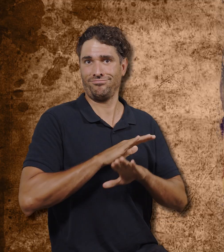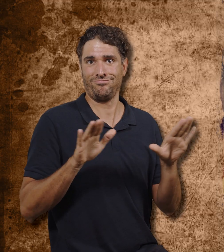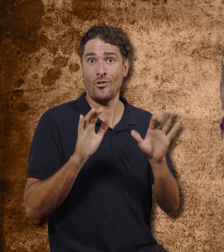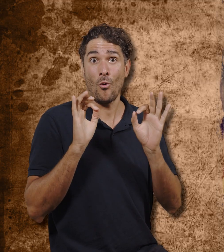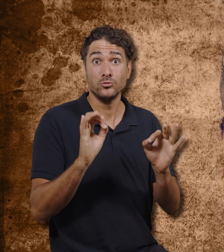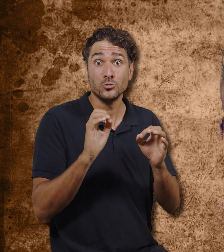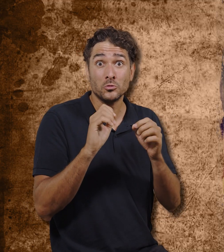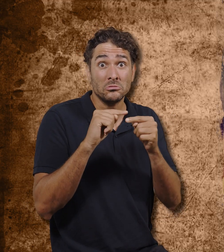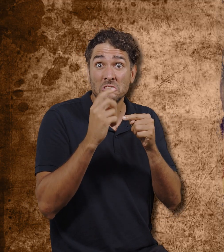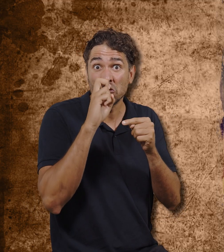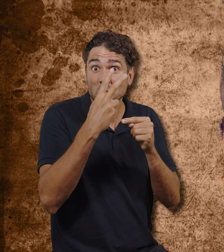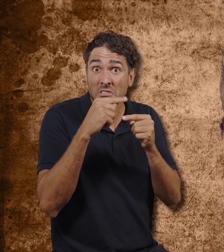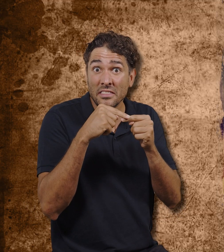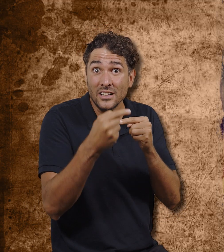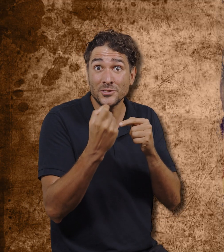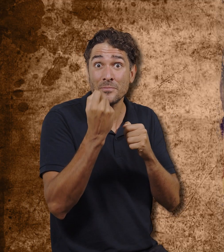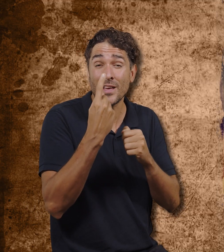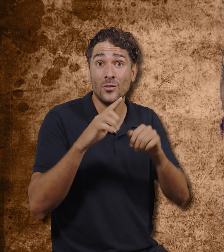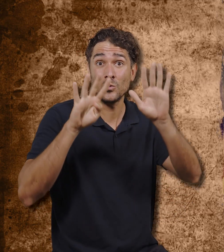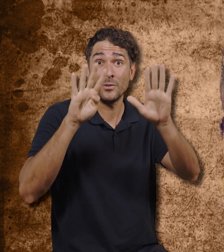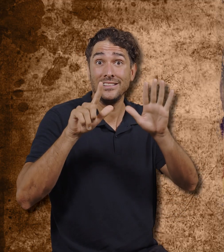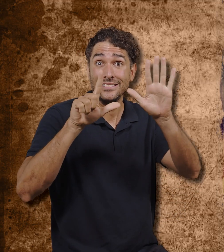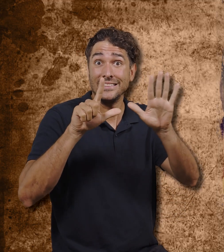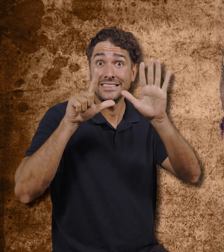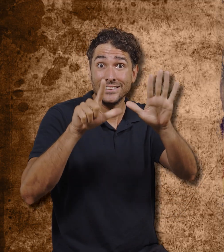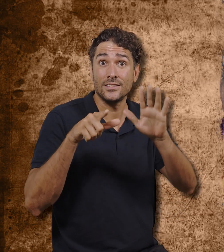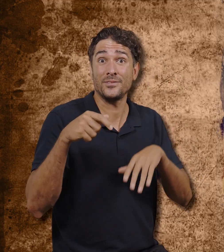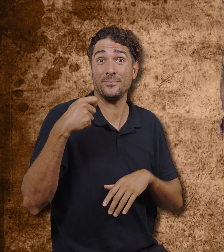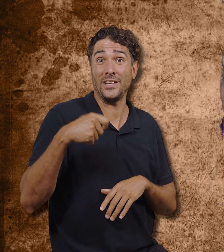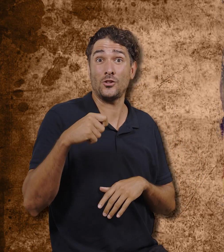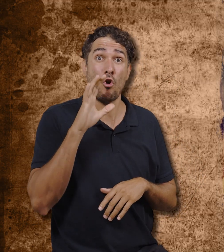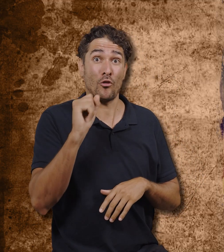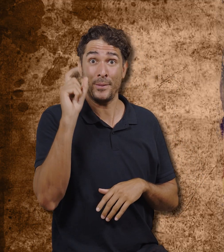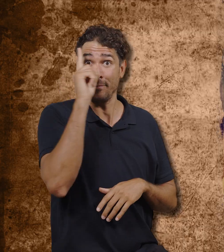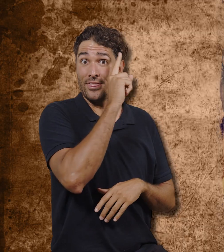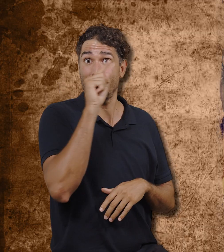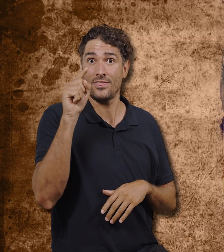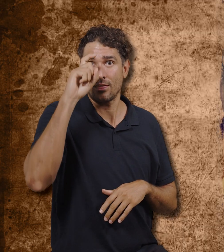el 1977 fou cridat a Madrid pel President del Govern Adolfo Suárez